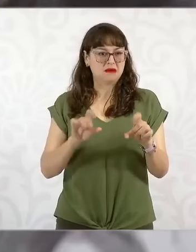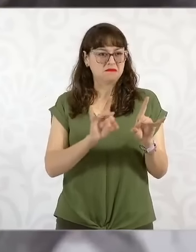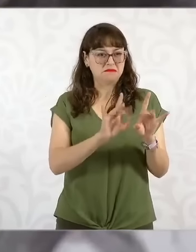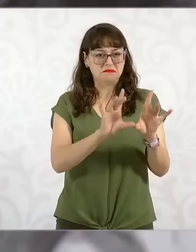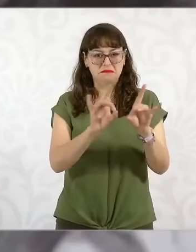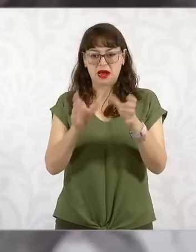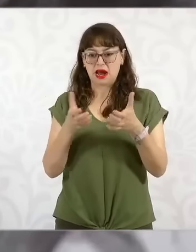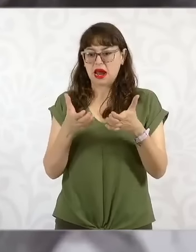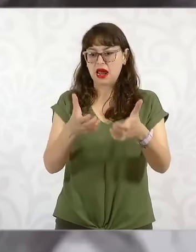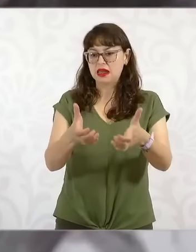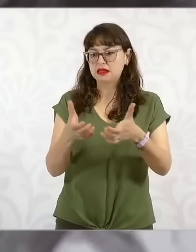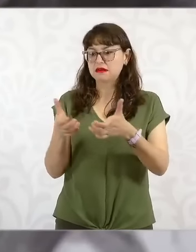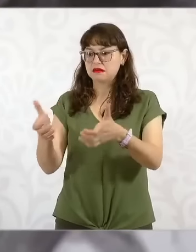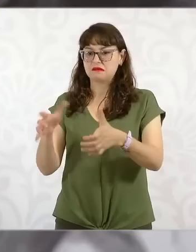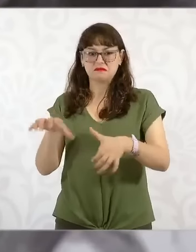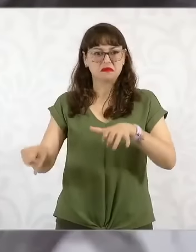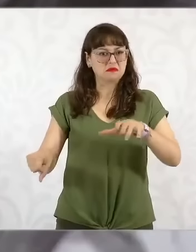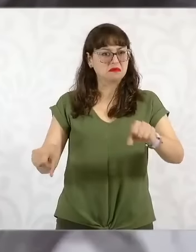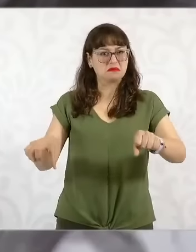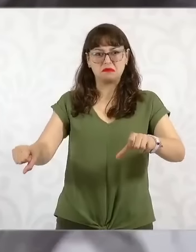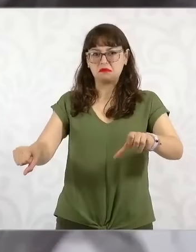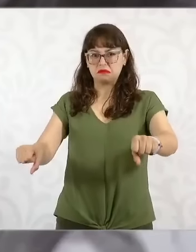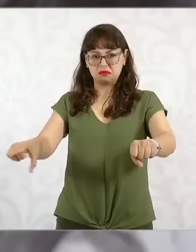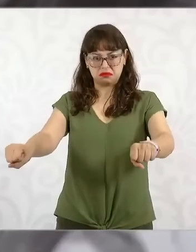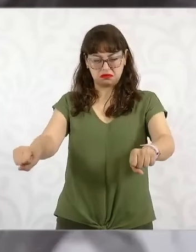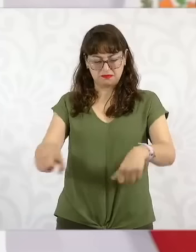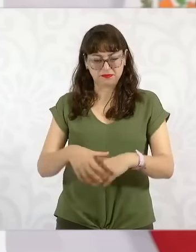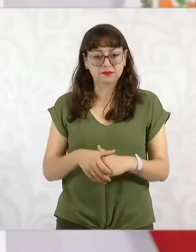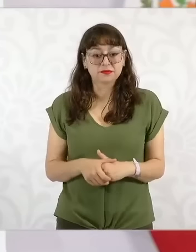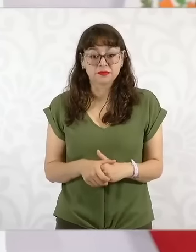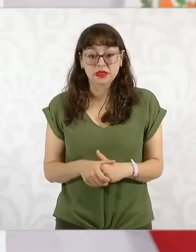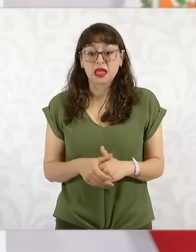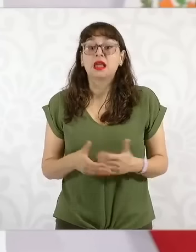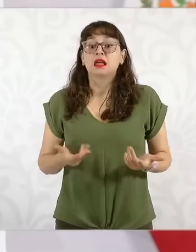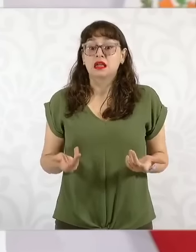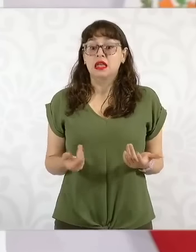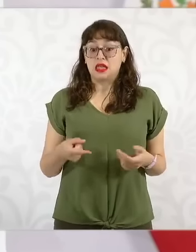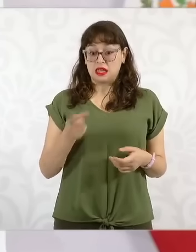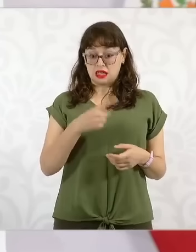y ampliar su influencia territorial. Entre sus principales fuentes de financiamiento se